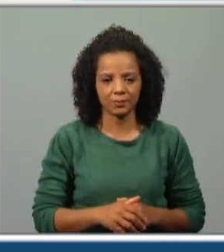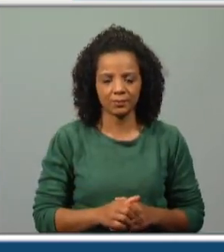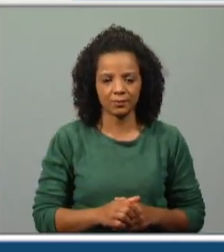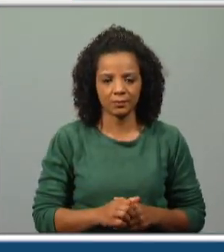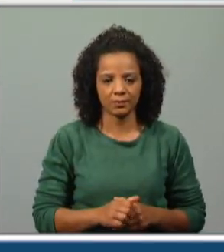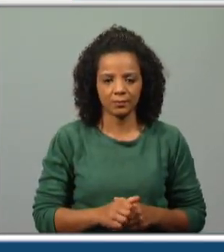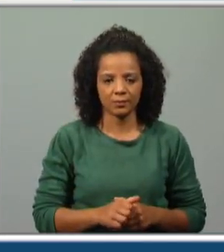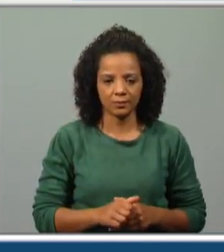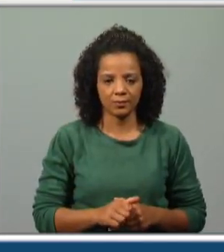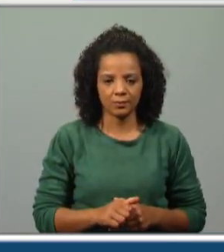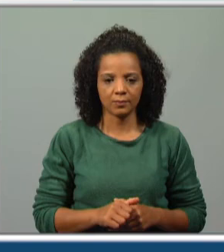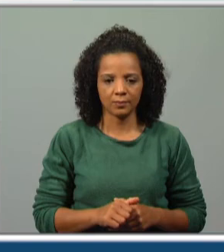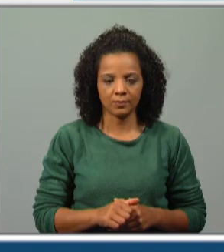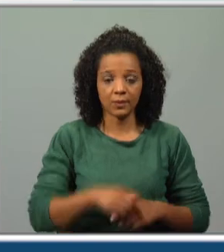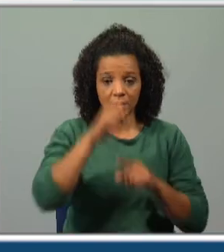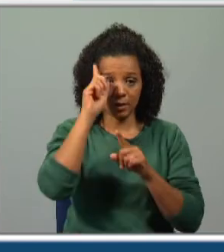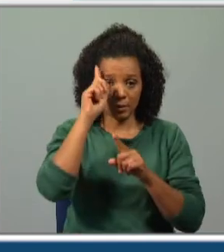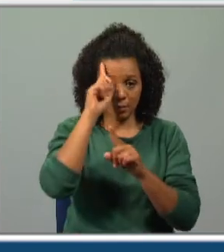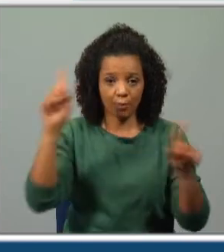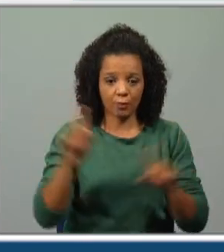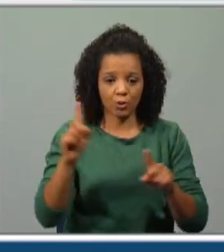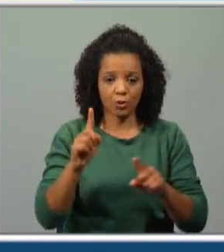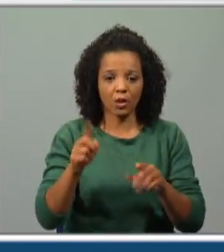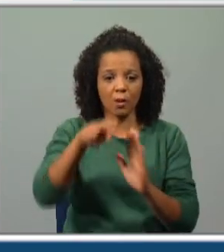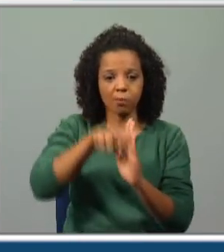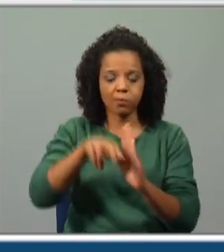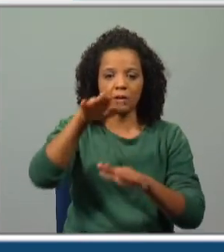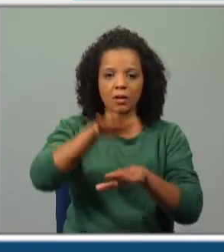em cima do caixão da professora da família colocou uma foto de Nossa 在老師的棺材上家人張貼了我們的照片